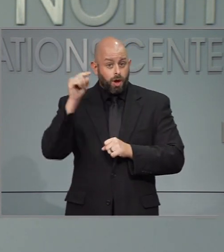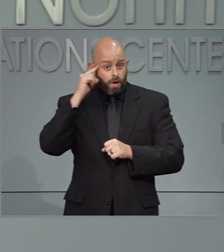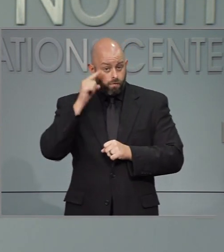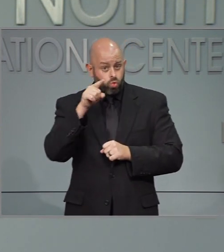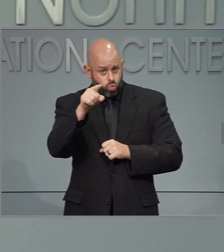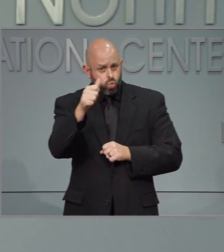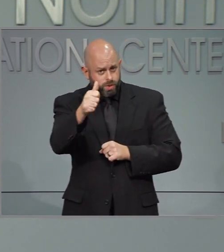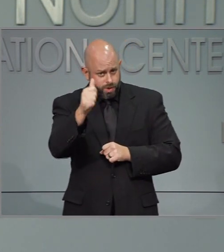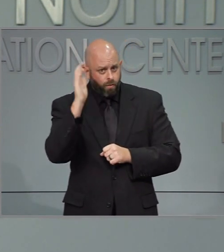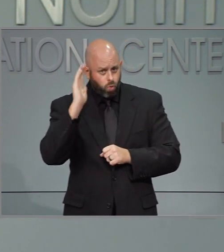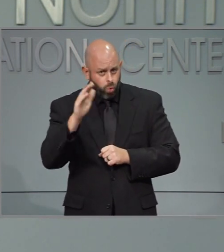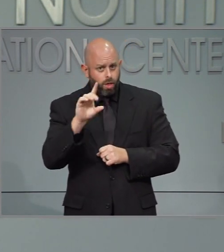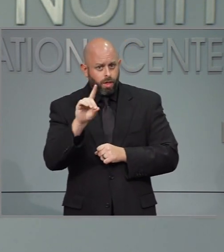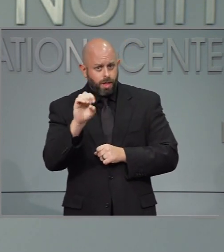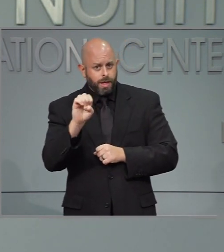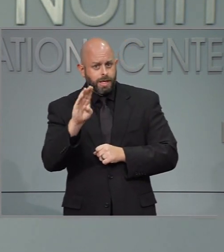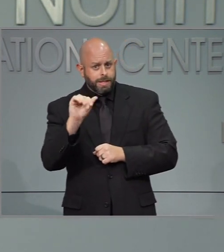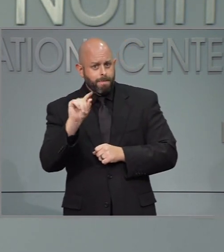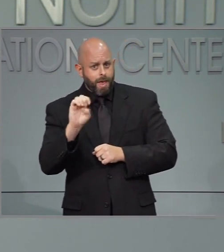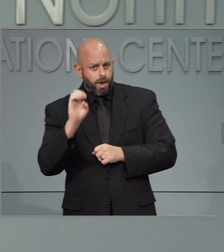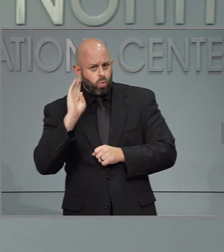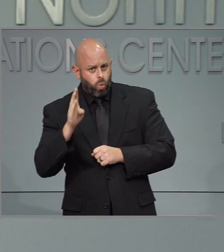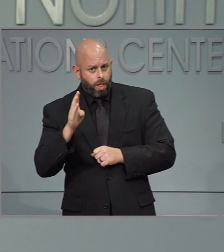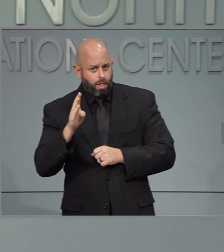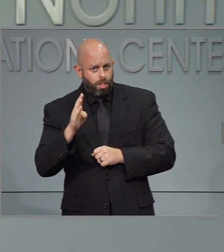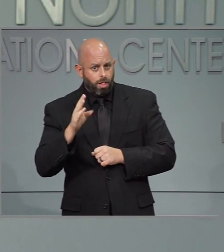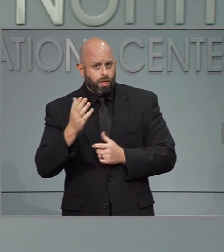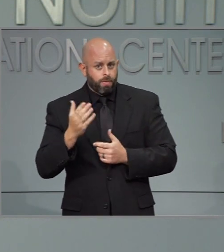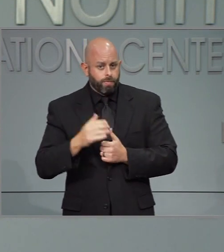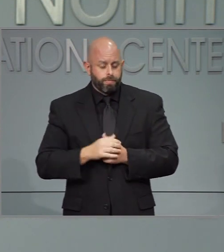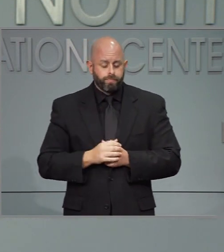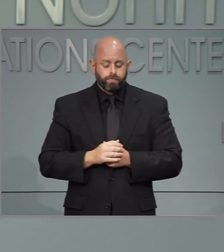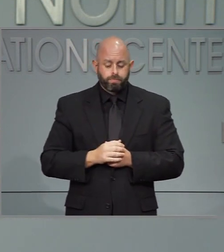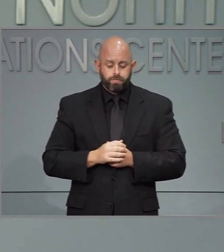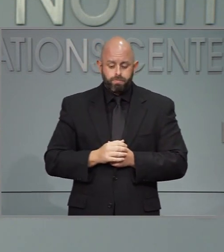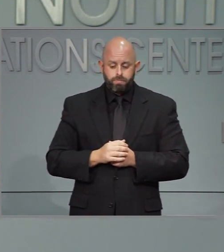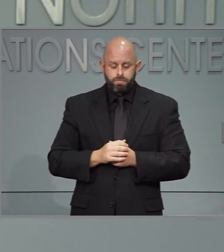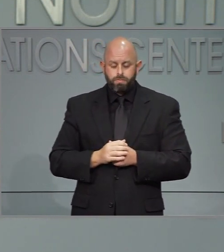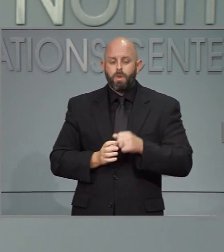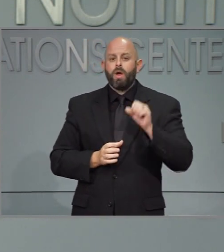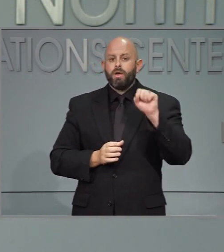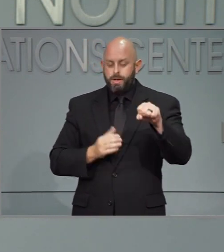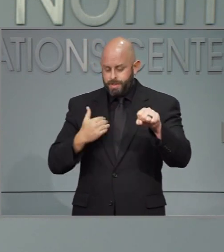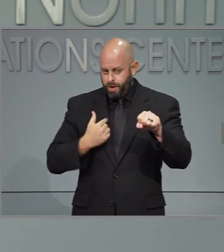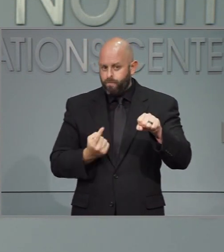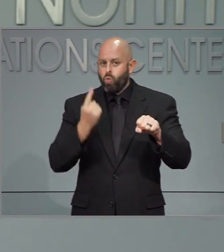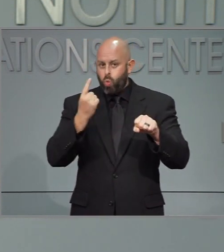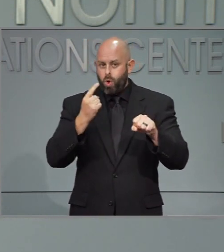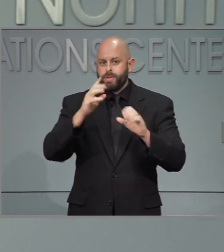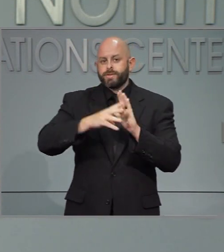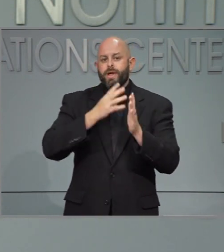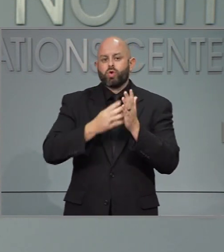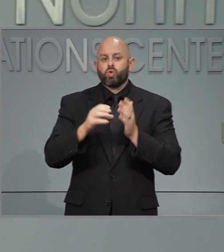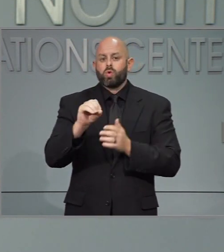votantes y como este debate a moldear su campaña y ten den